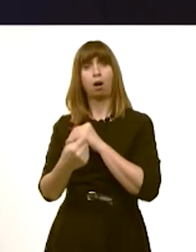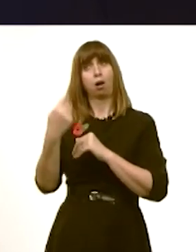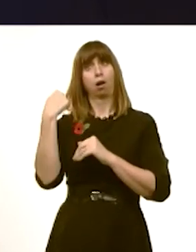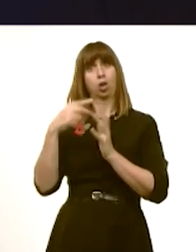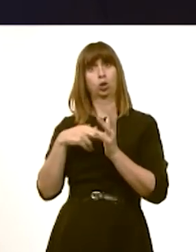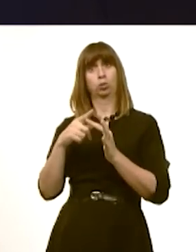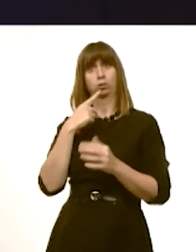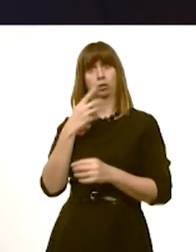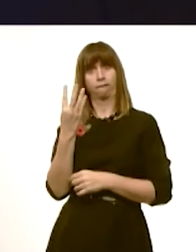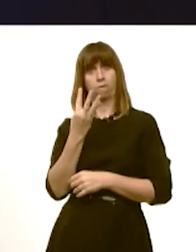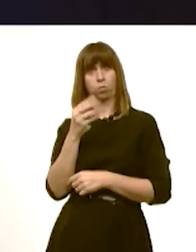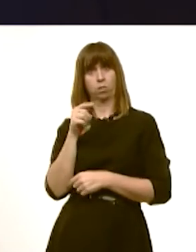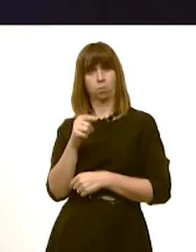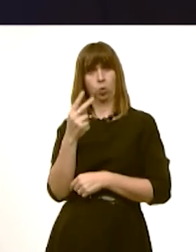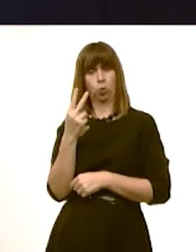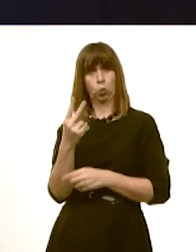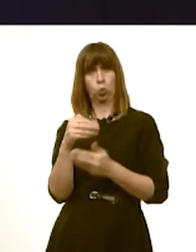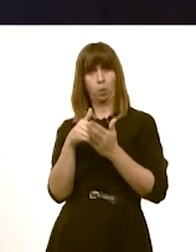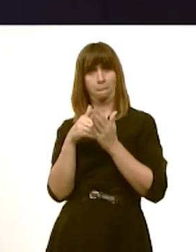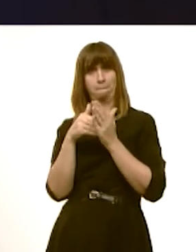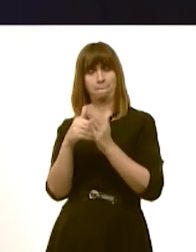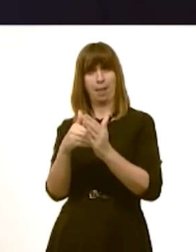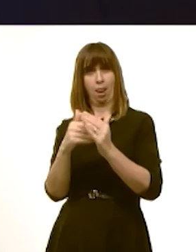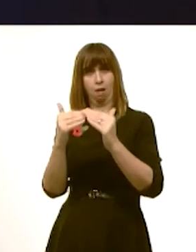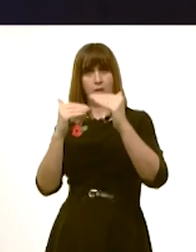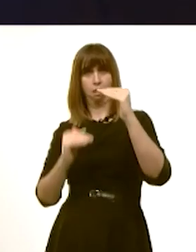Erbyn mis Hydref, roedd hynny wedi cynyddu i £30 miliwn.